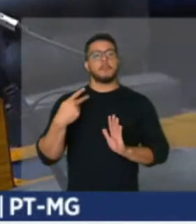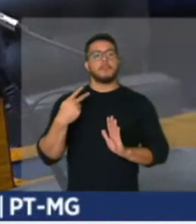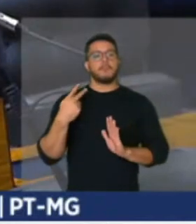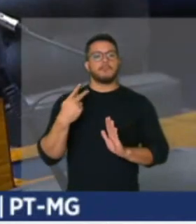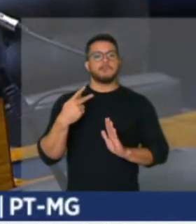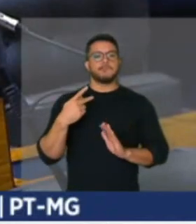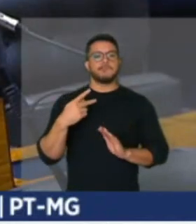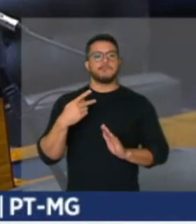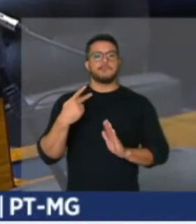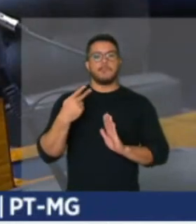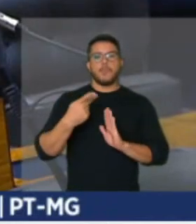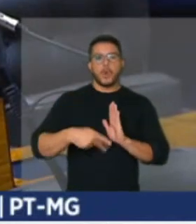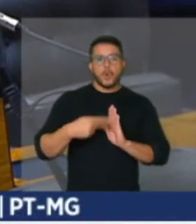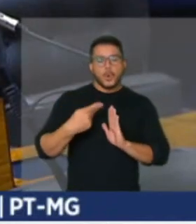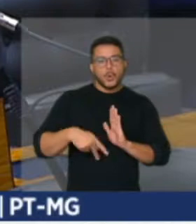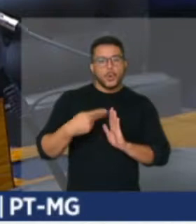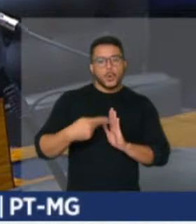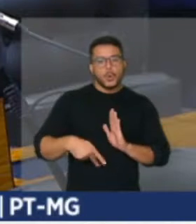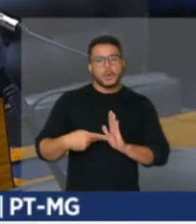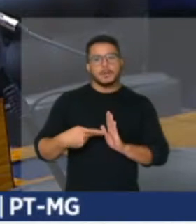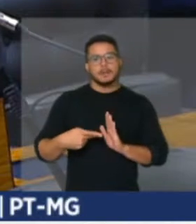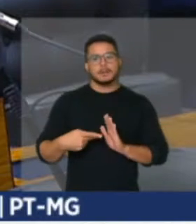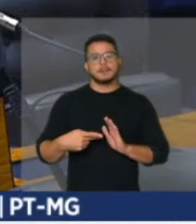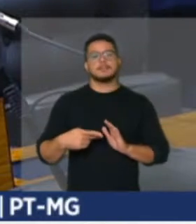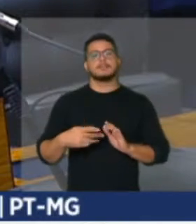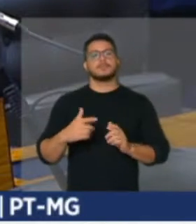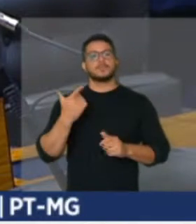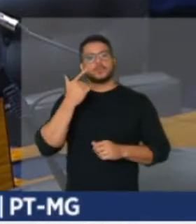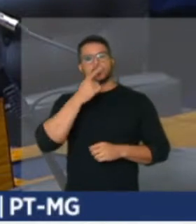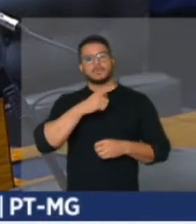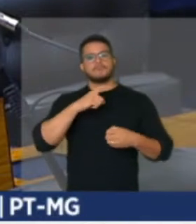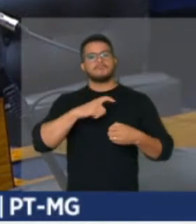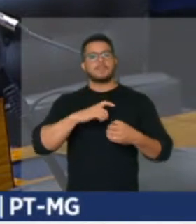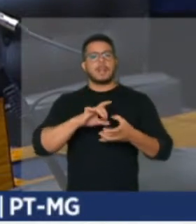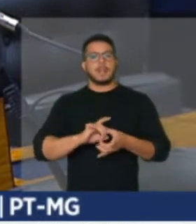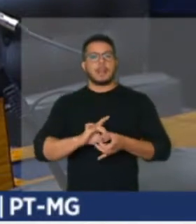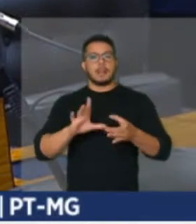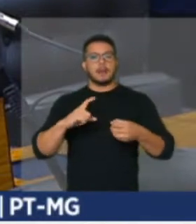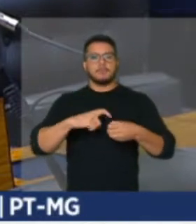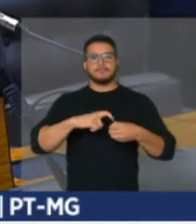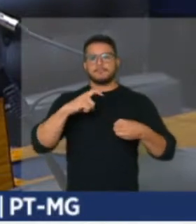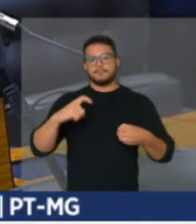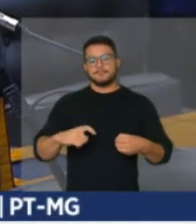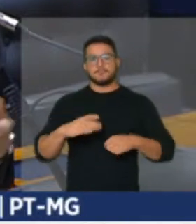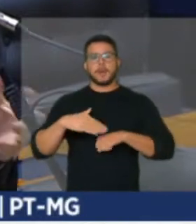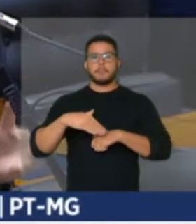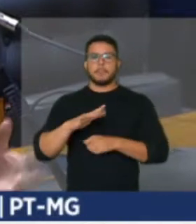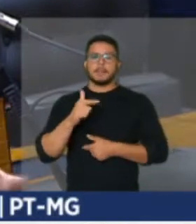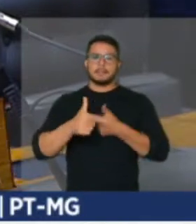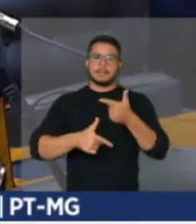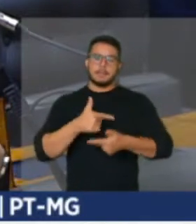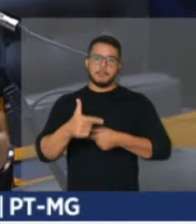POLÍTICAS NO SENTIDO DE EMANCIPAÇÃO DO NOSSO POVO NA GERAÇÃO DE EMPREGO E RENDA E TAMBÉM NAS DEMANDAS DE INFRAESTRUTURA DOS MUNICÍPIOS BRASILEIROS PRECISAM TANTO.